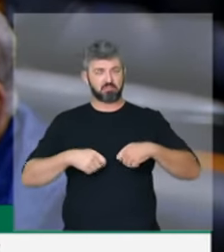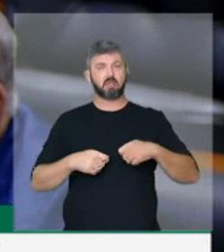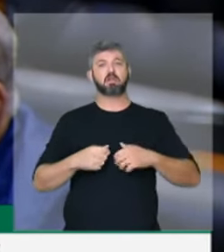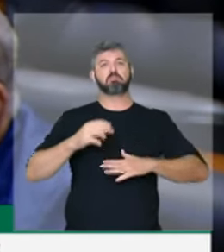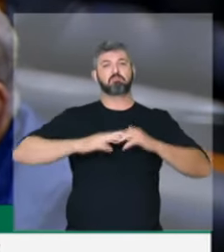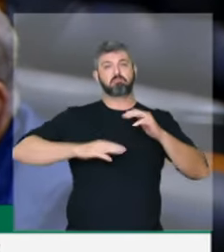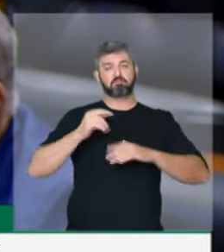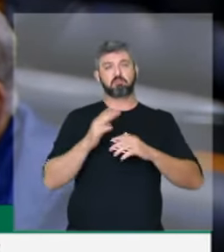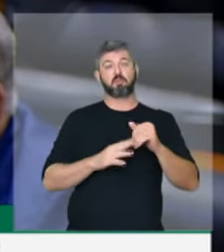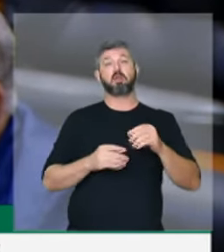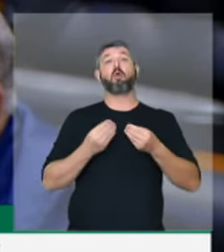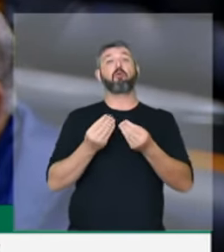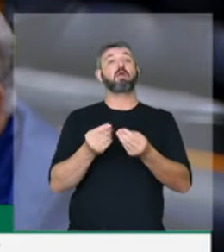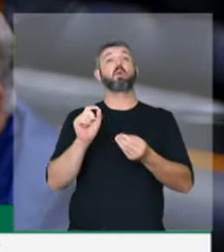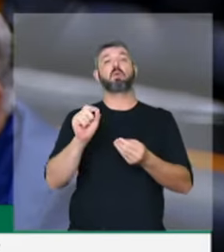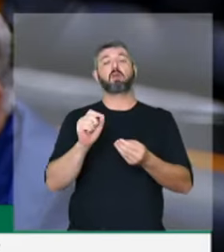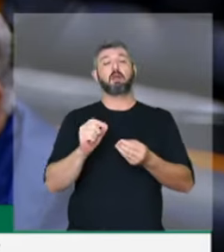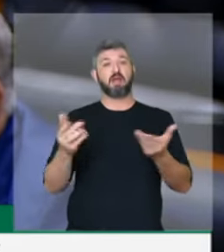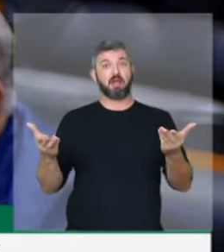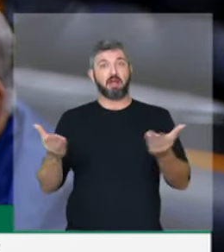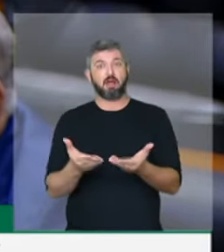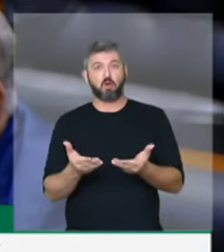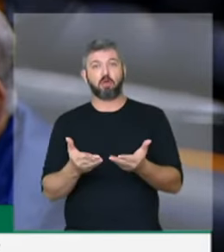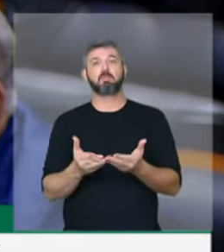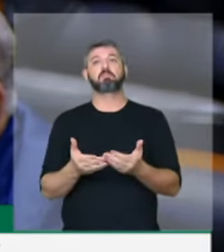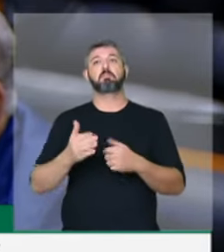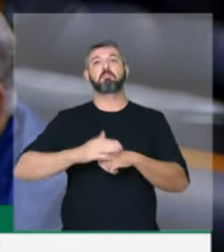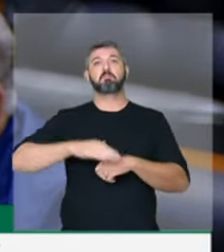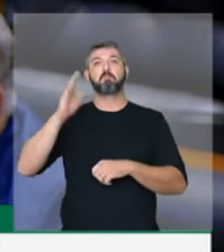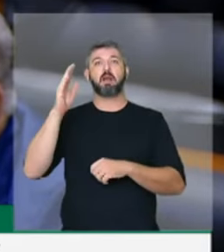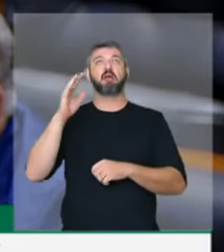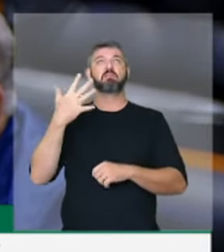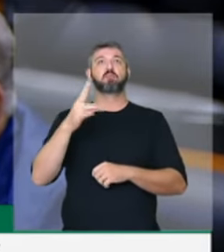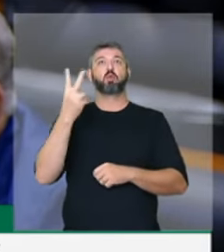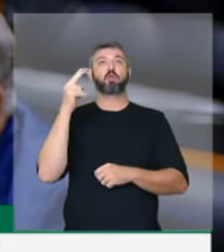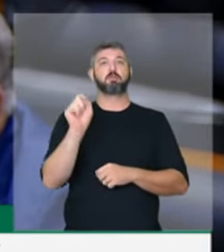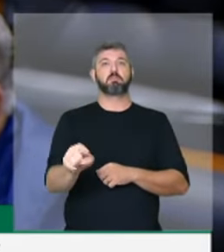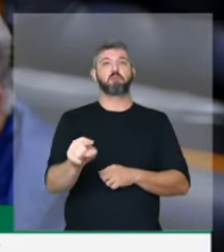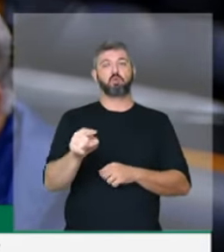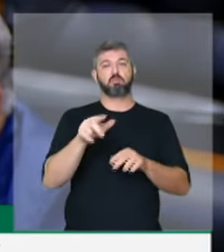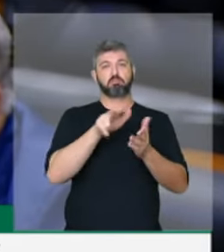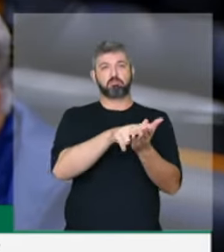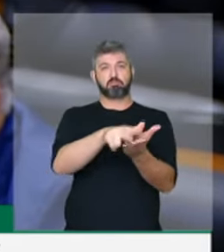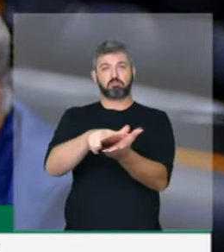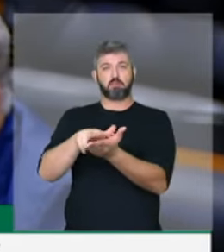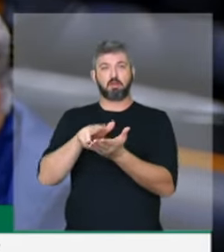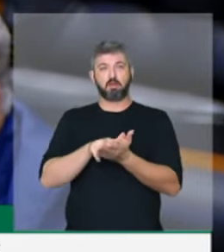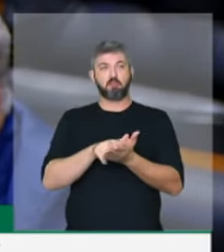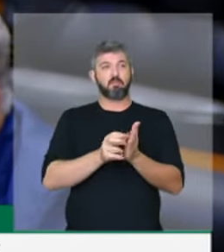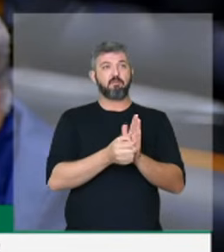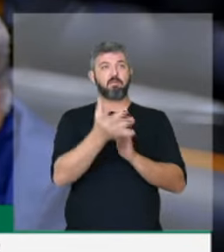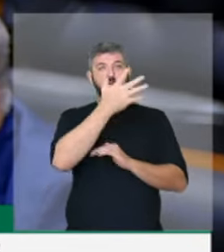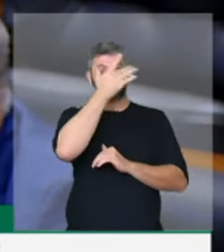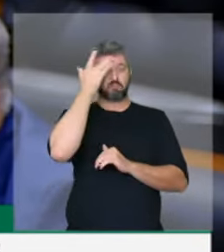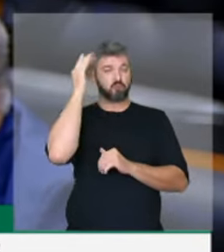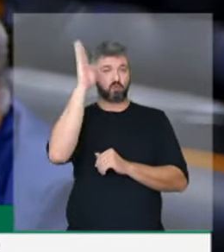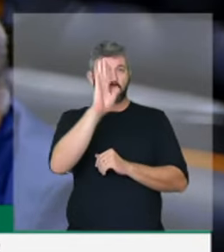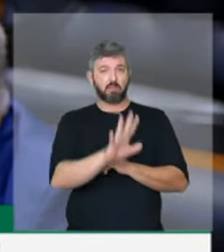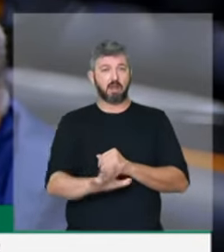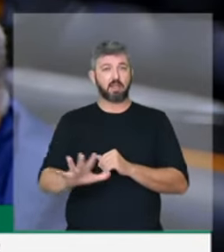CAMPAINHA]. MAIS DE 2 MIL LEITOS PARA UMA LEGIÃO DE BRASILEIROS QUE ESTÃO NOS CORREDORES DOS HOSPITAIS NECESSITANDO DE UM LEITO DE